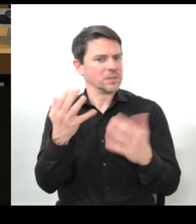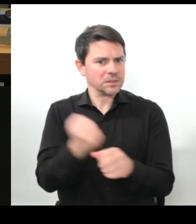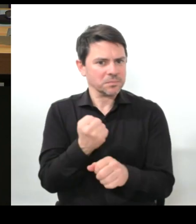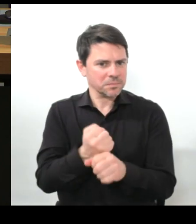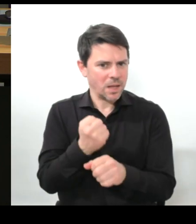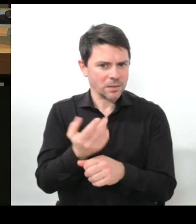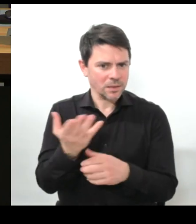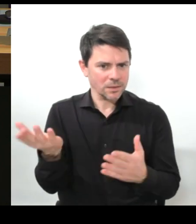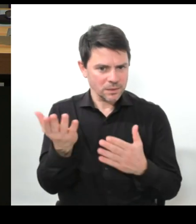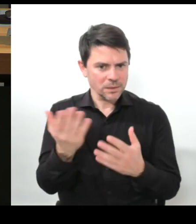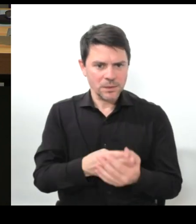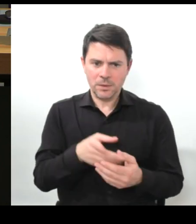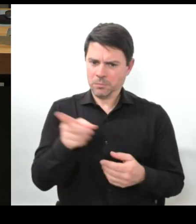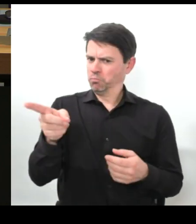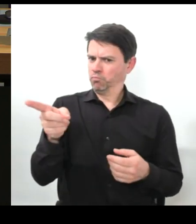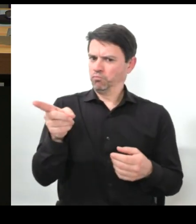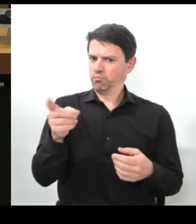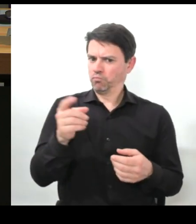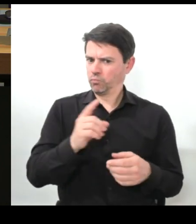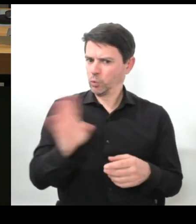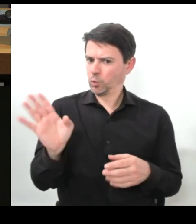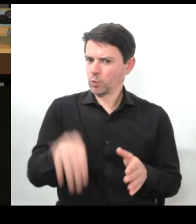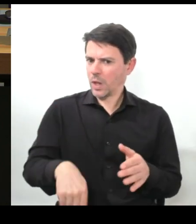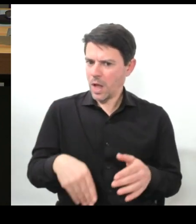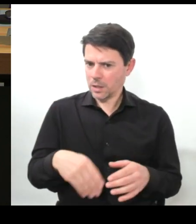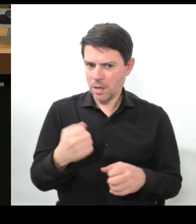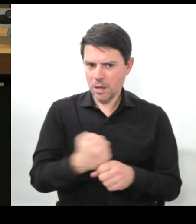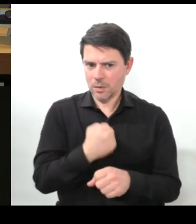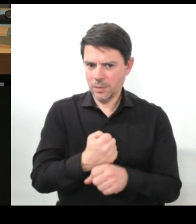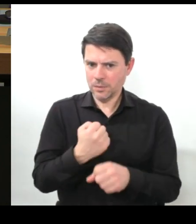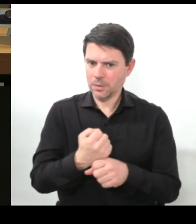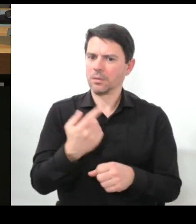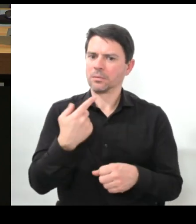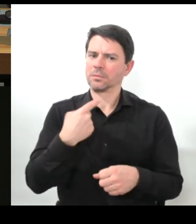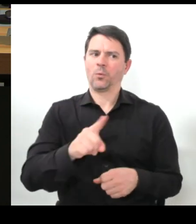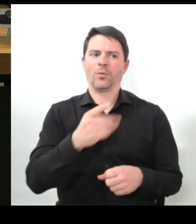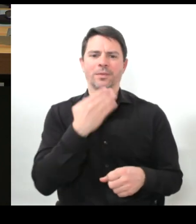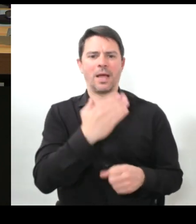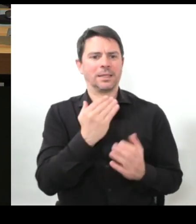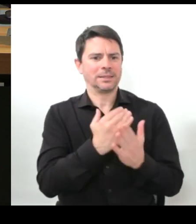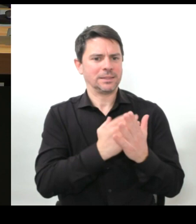und Mietern und Vermieter für Quartiersmanagement und für die Lösung von den Problemen vor Ort.